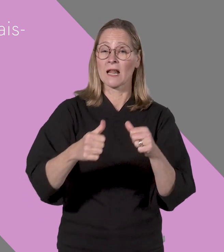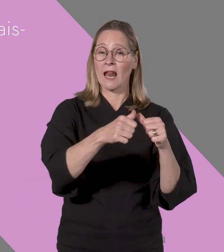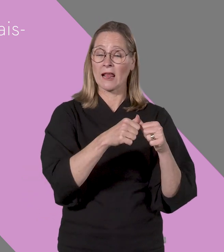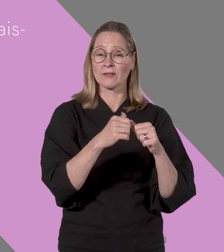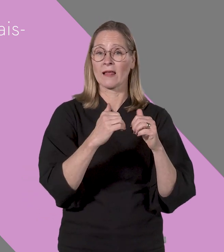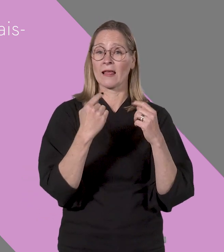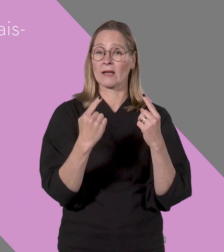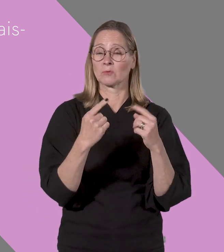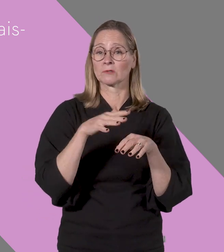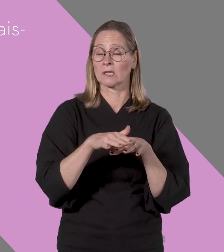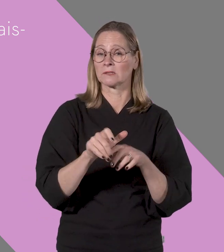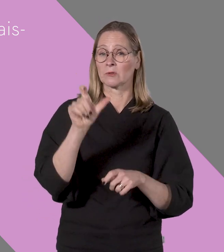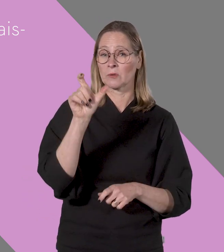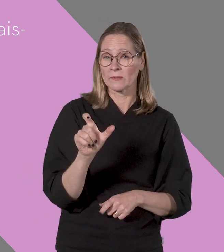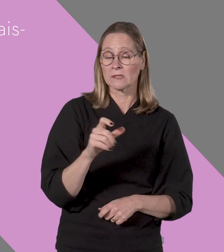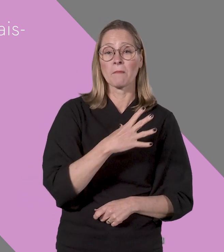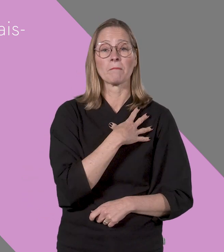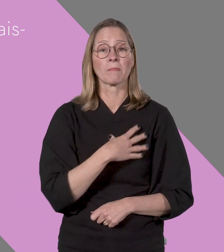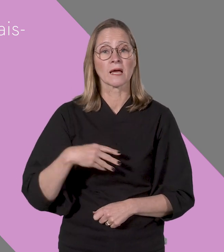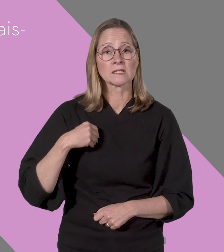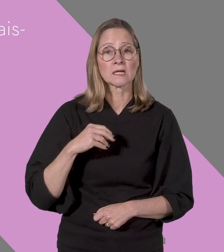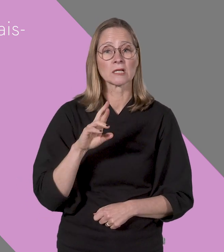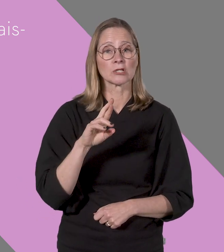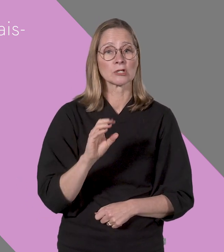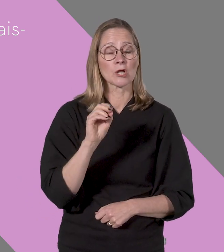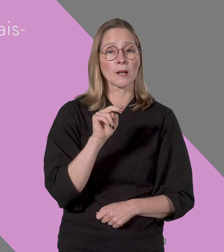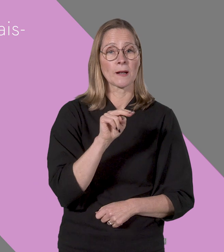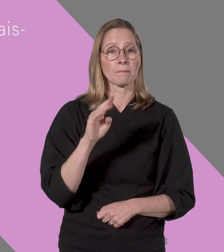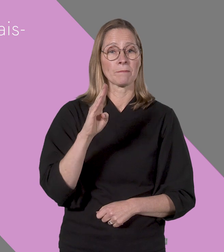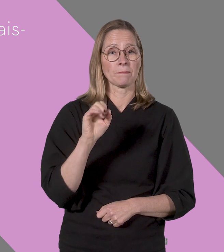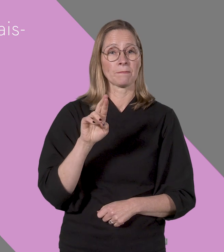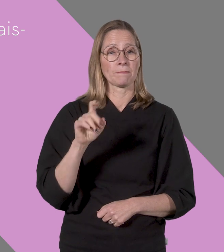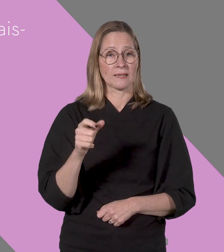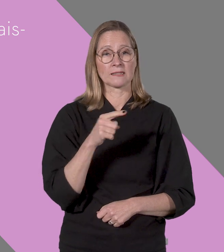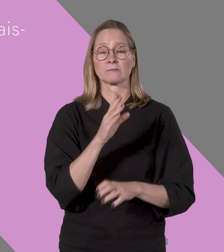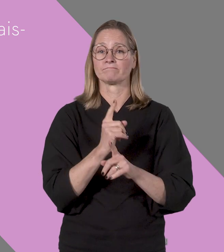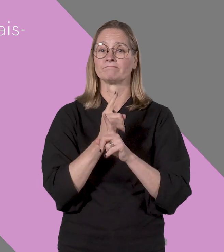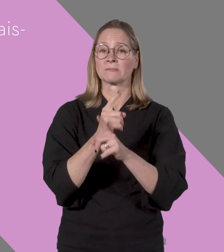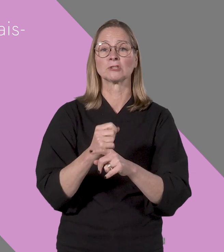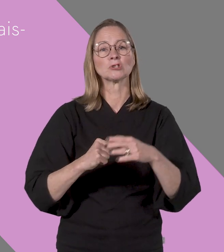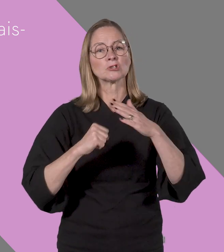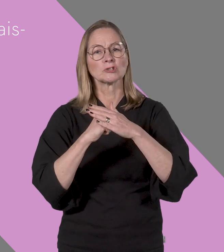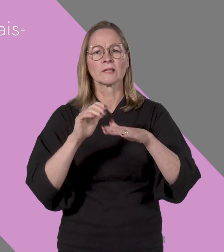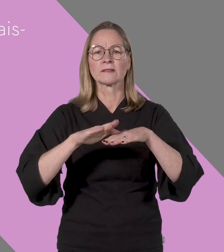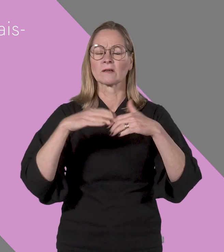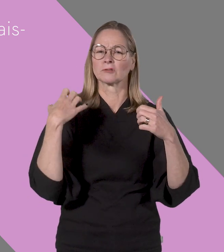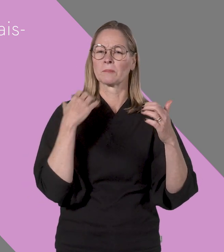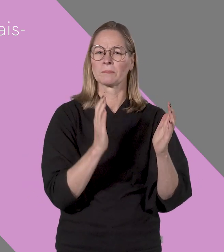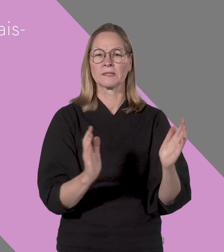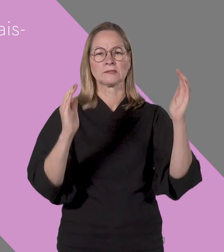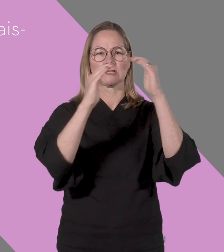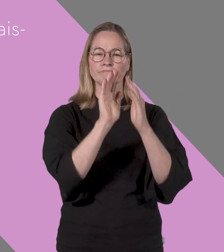Liiton erityisasiantuntija Marika Rönnberg kertoi sosiaali- ja terveysministeriön -